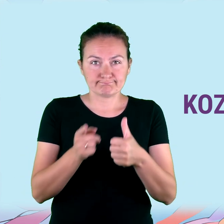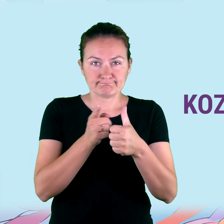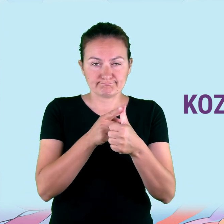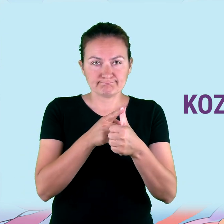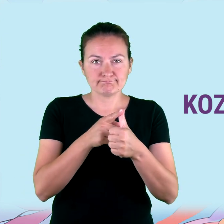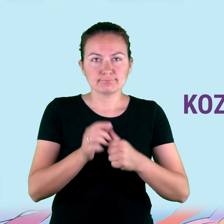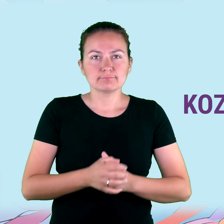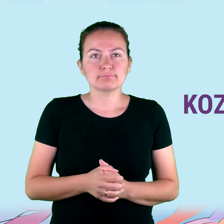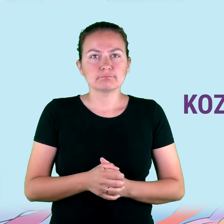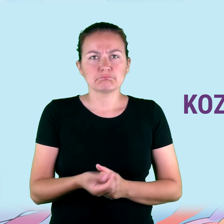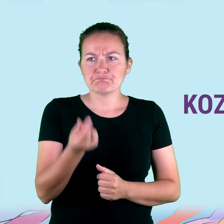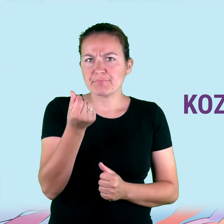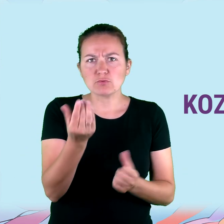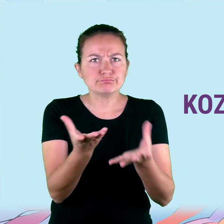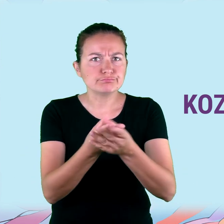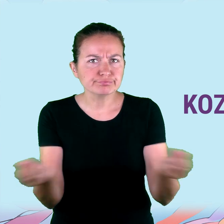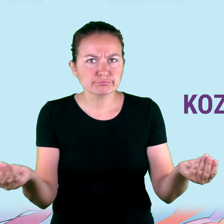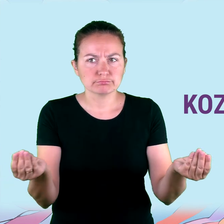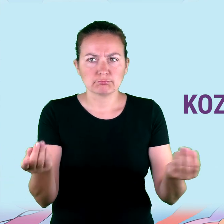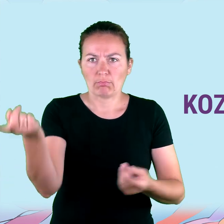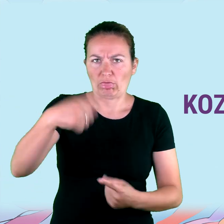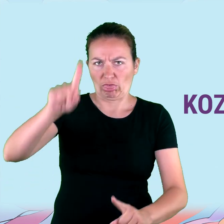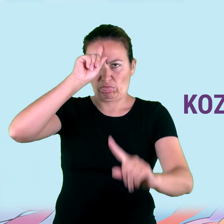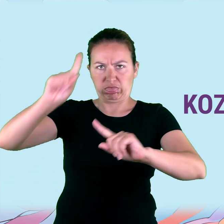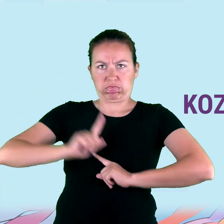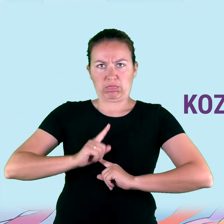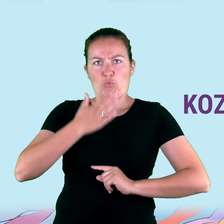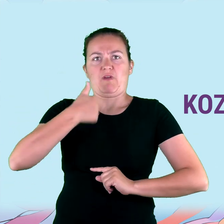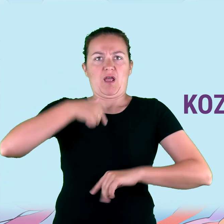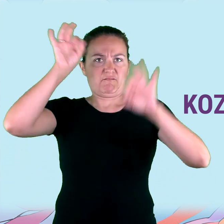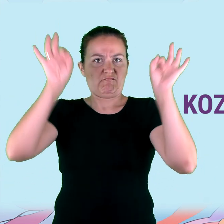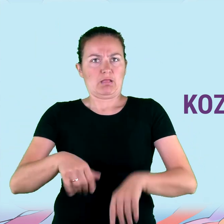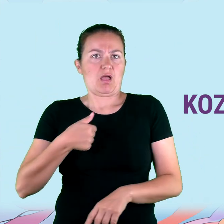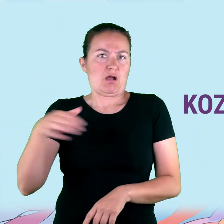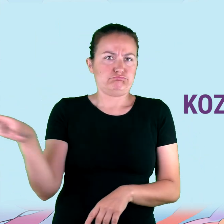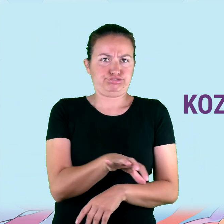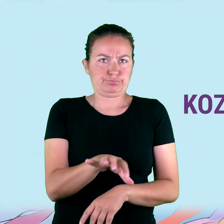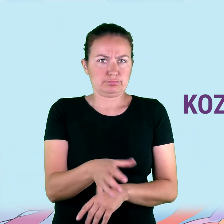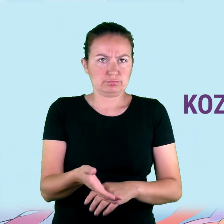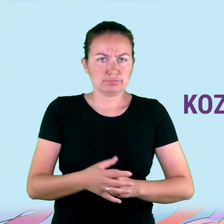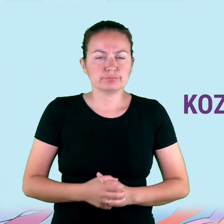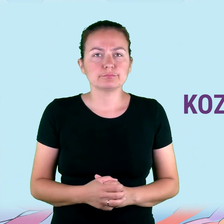1. Zginęły pieniądze. Zrobili ze mnie kozła ofiarnego i mówią, że to ja ukradłem.